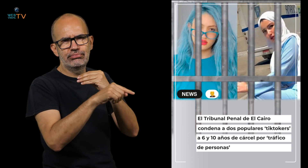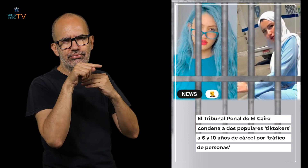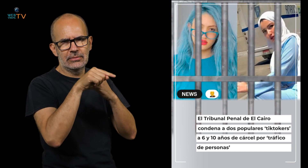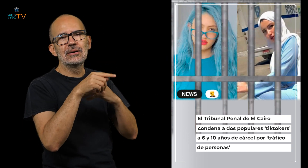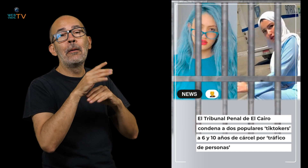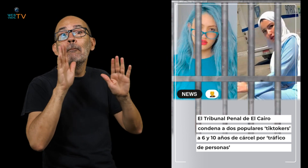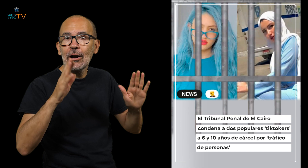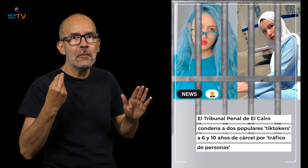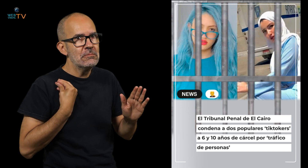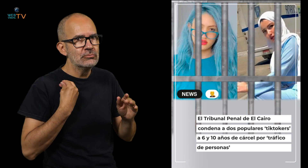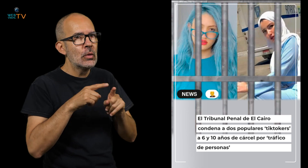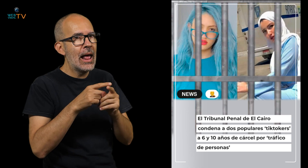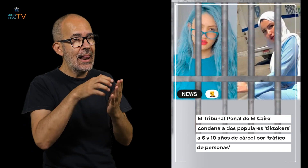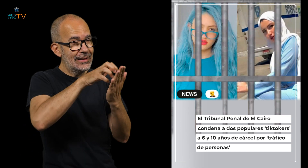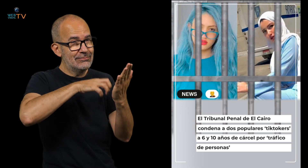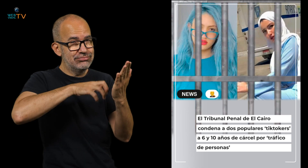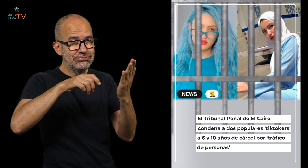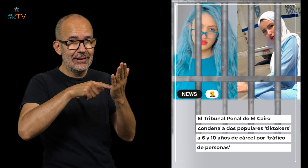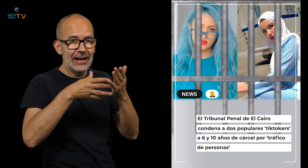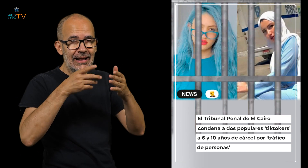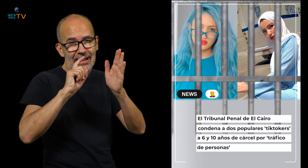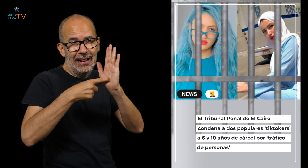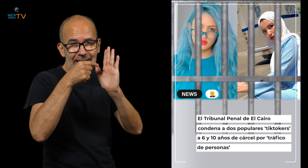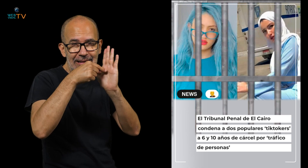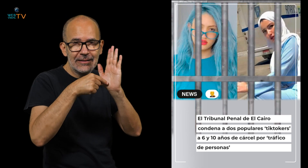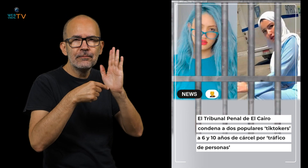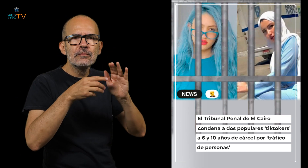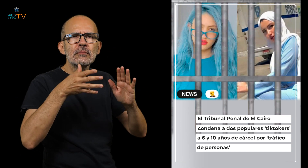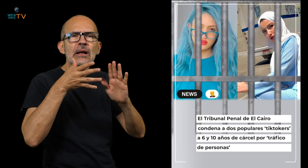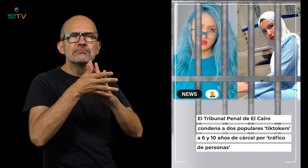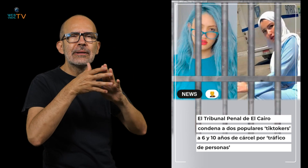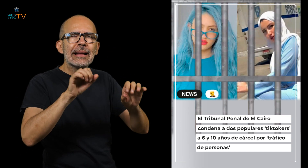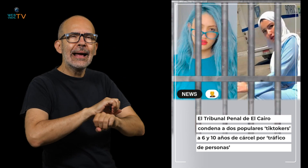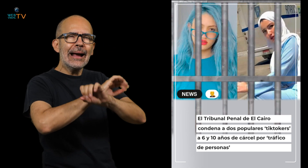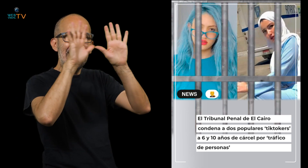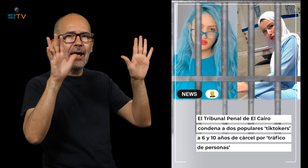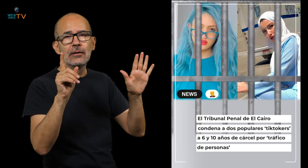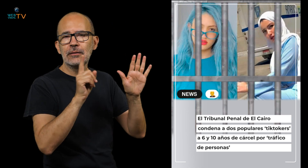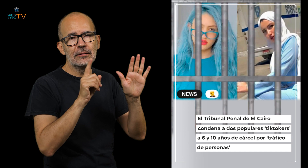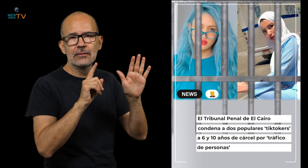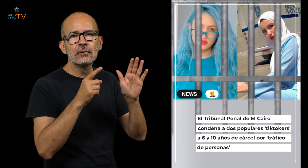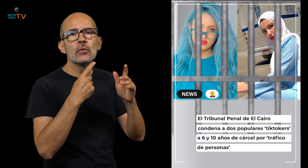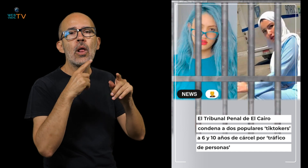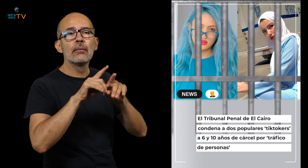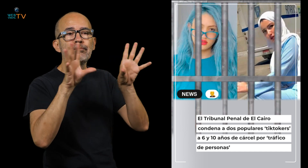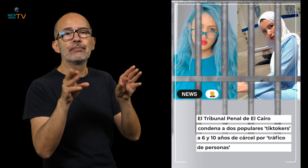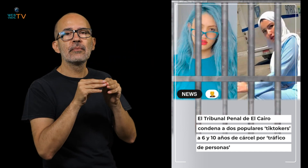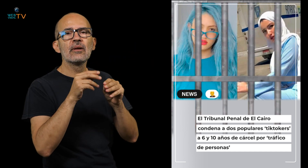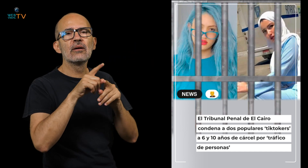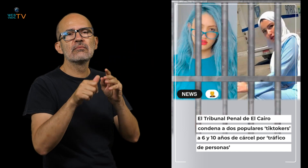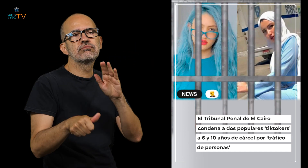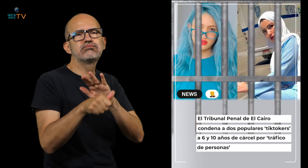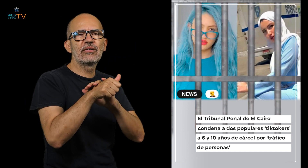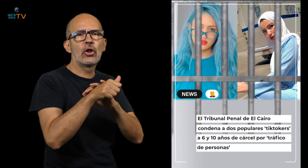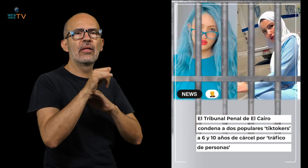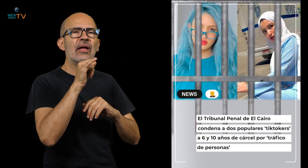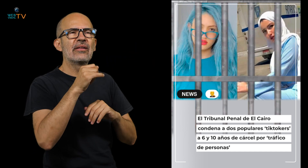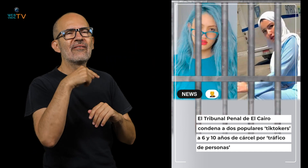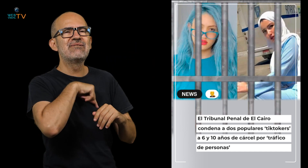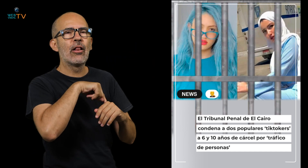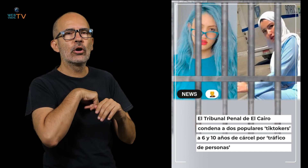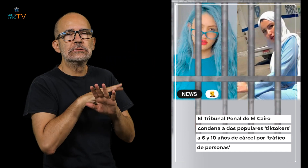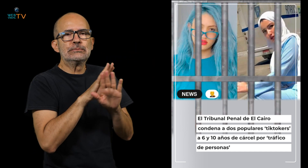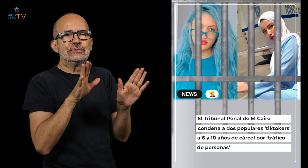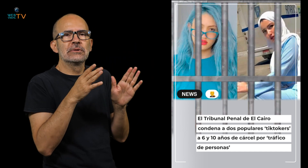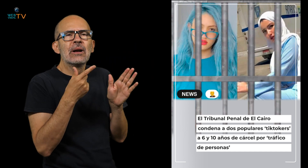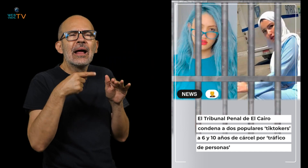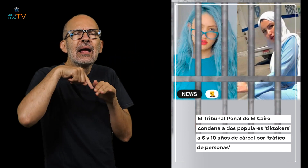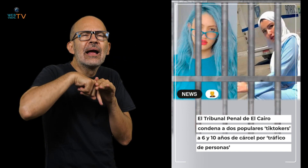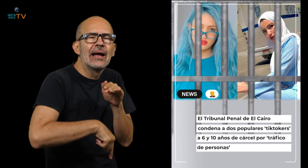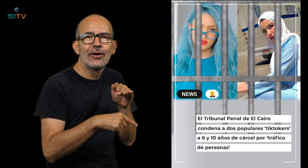de forma clara lo que constituye un acto de violación de dichos valores.